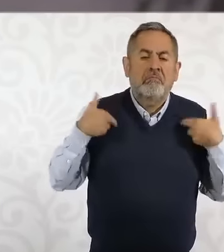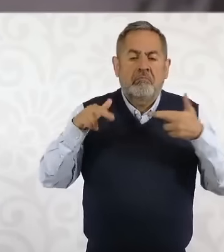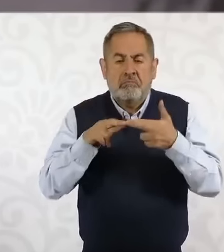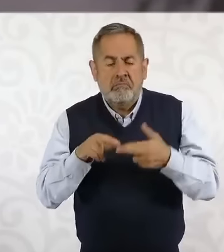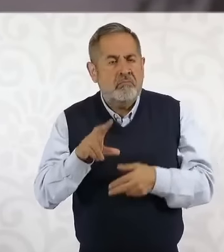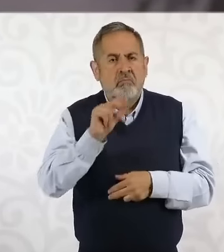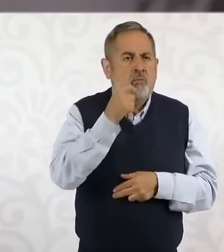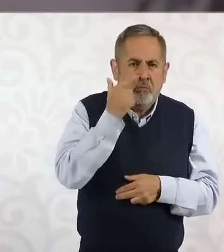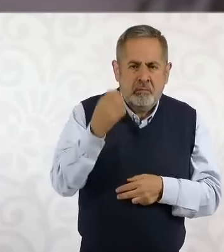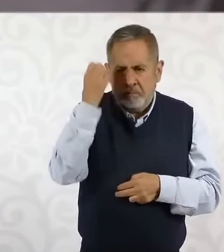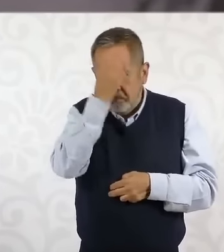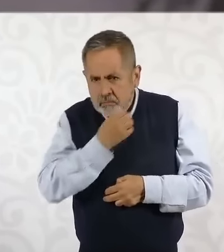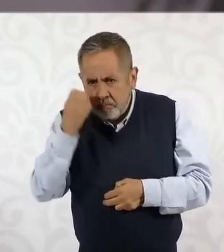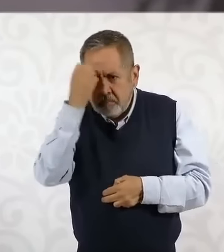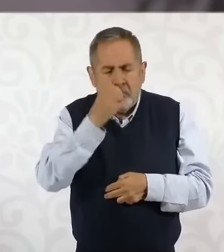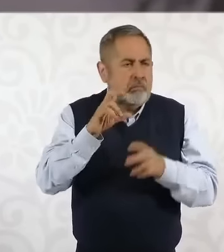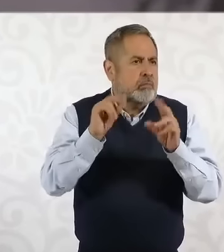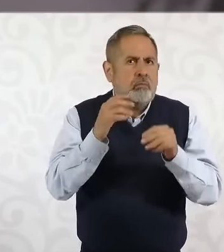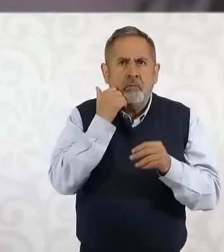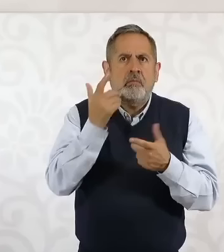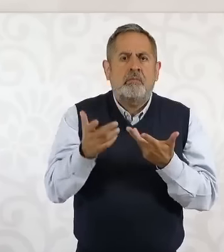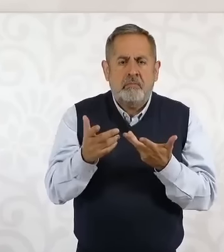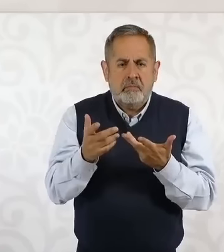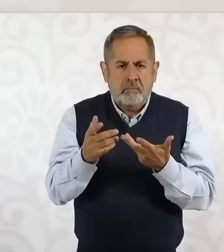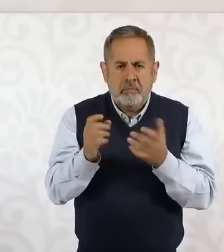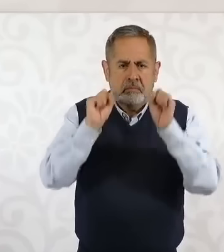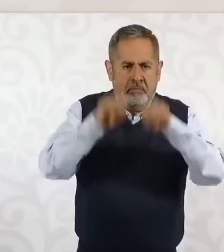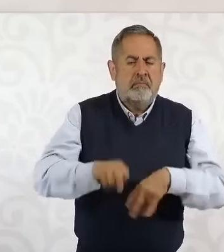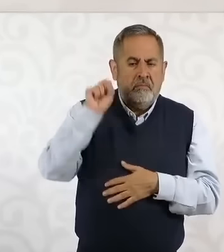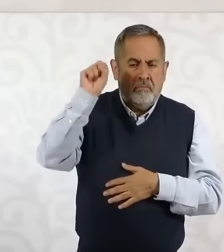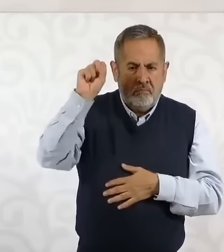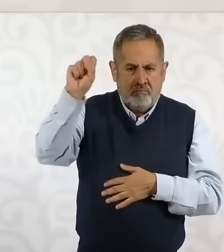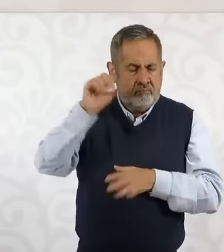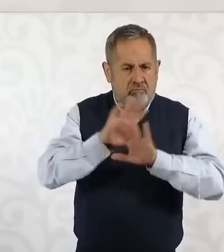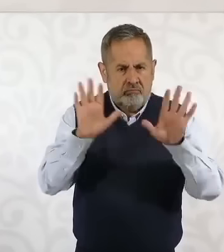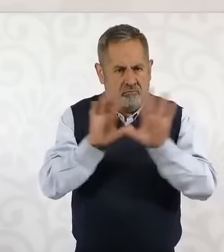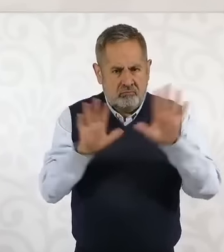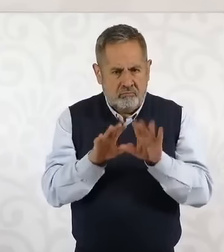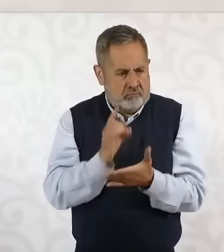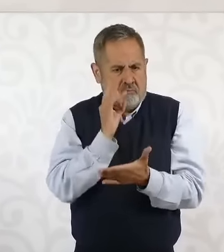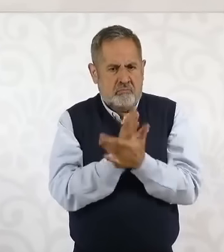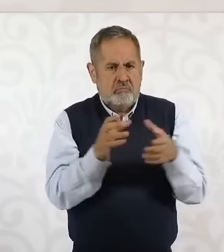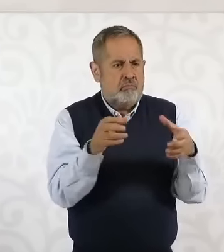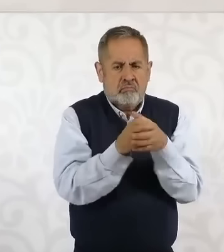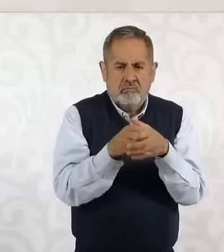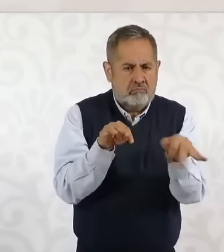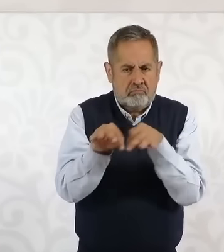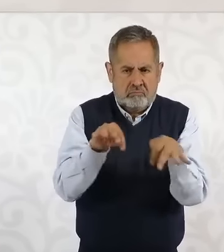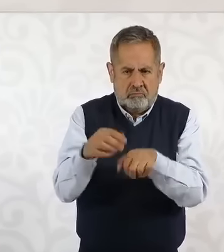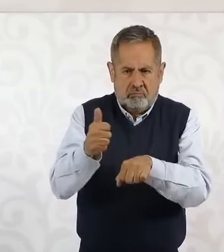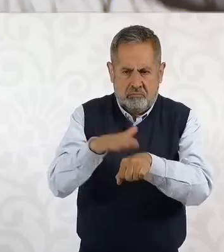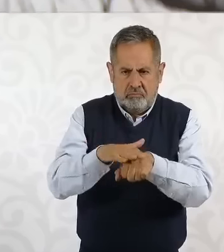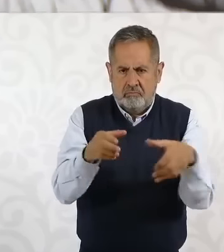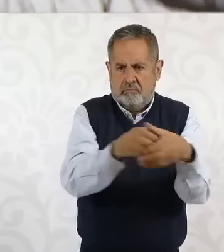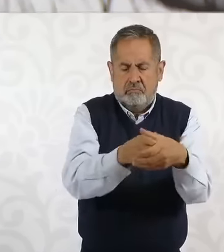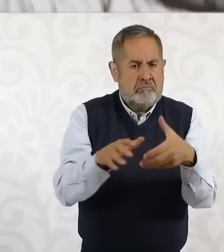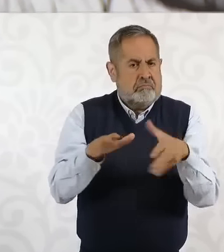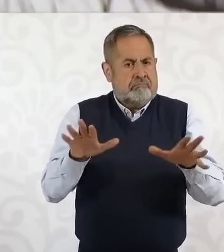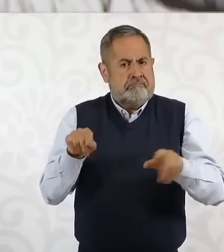que ya no sea eh sin en el sindicato, sino que es un asunto exclusivamente laboral.